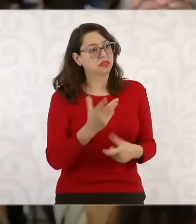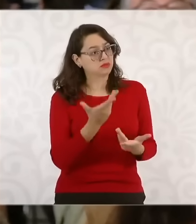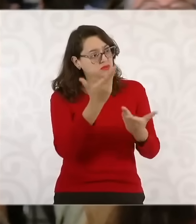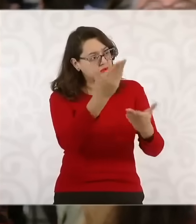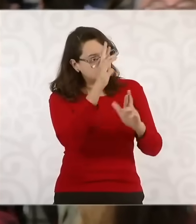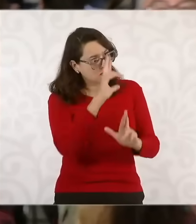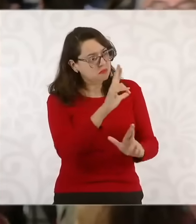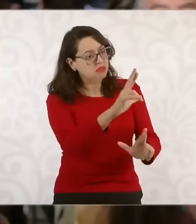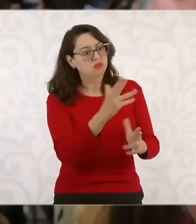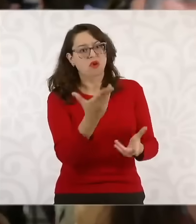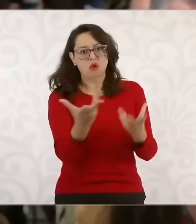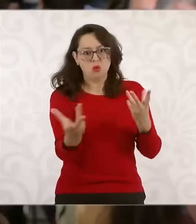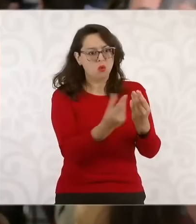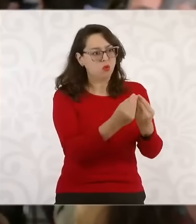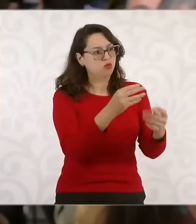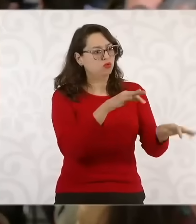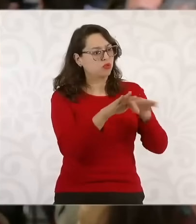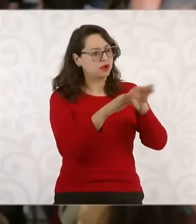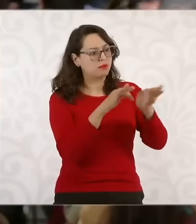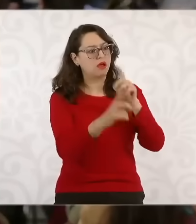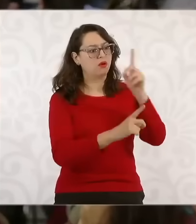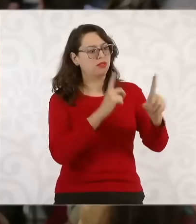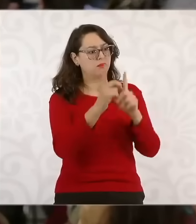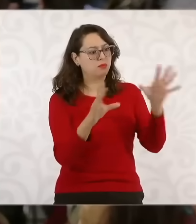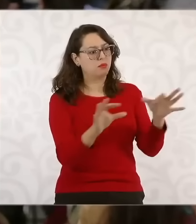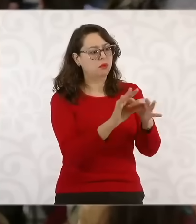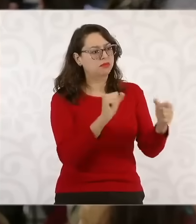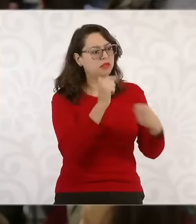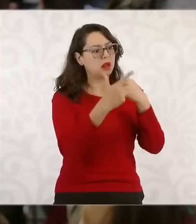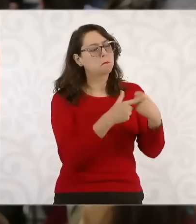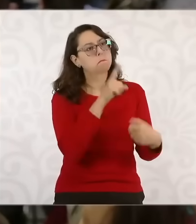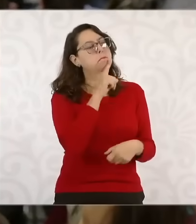organismo colabora con su gobierno en programas deportivos. Me atrevo a dirigirle esta carta